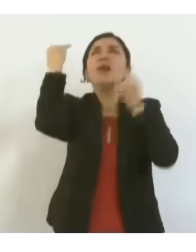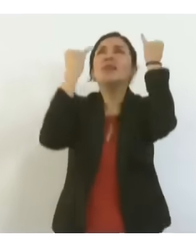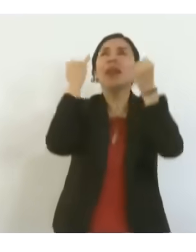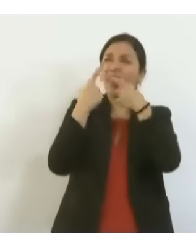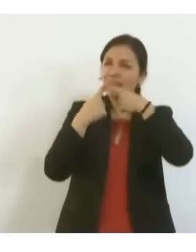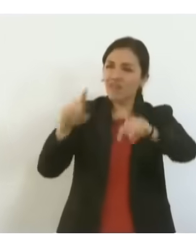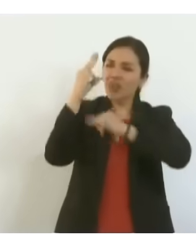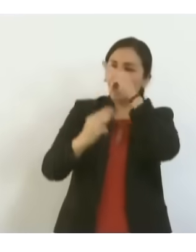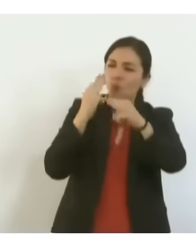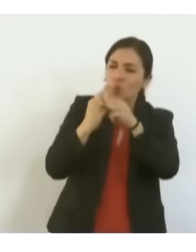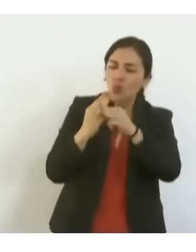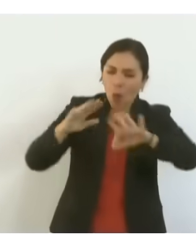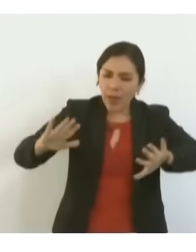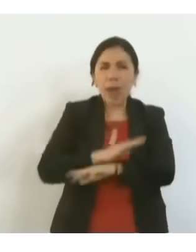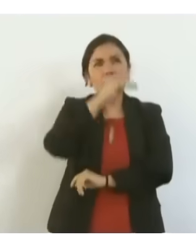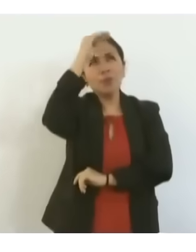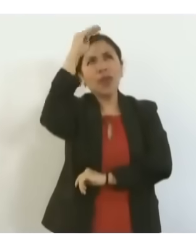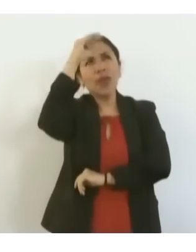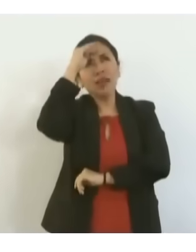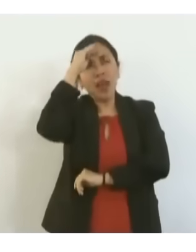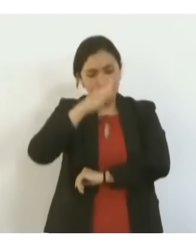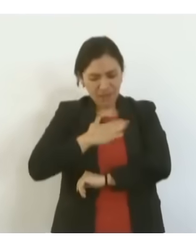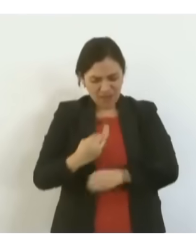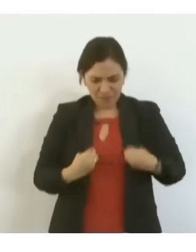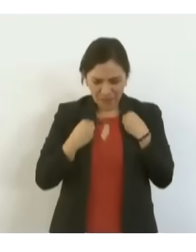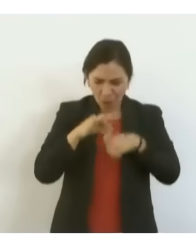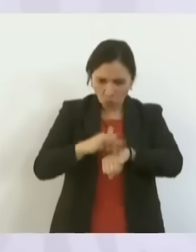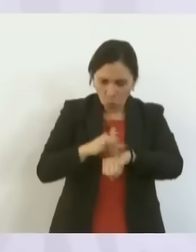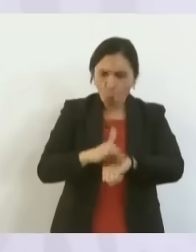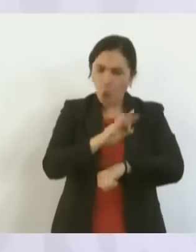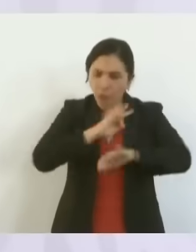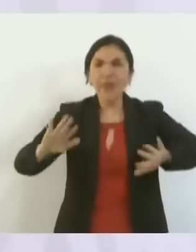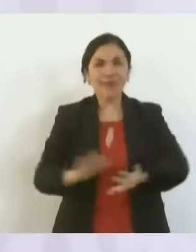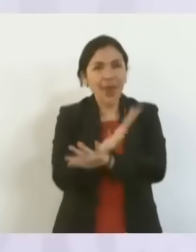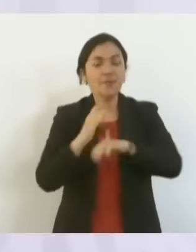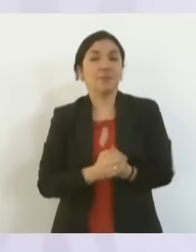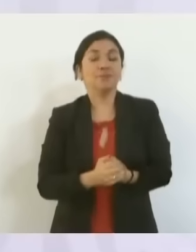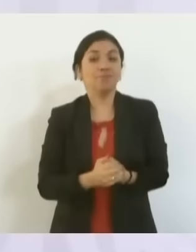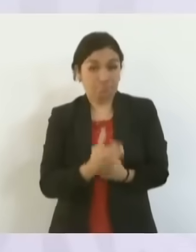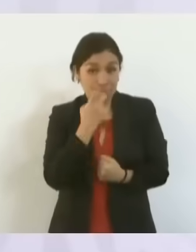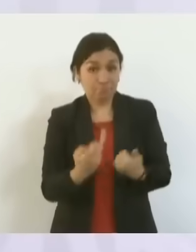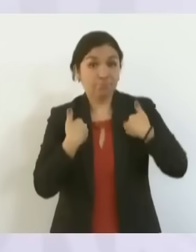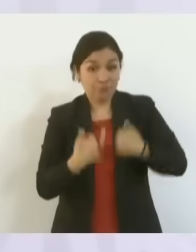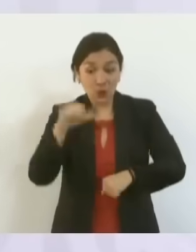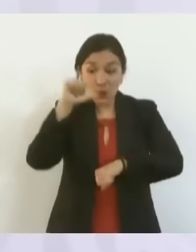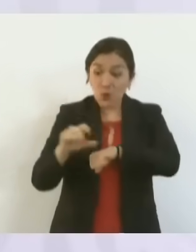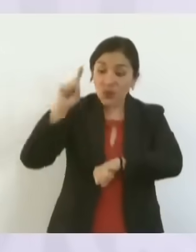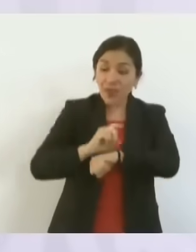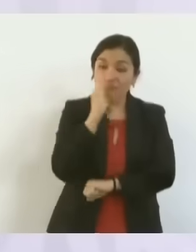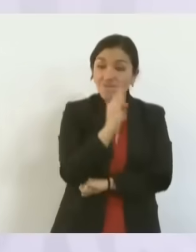repensar y reconfigurar nuestra realidad En este sentido y en el marco de este día a través de la